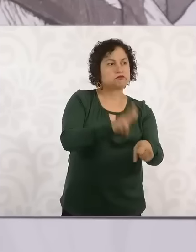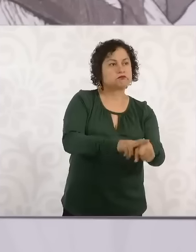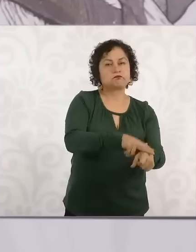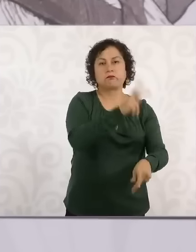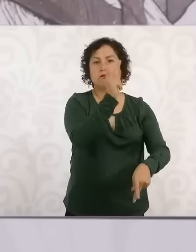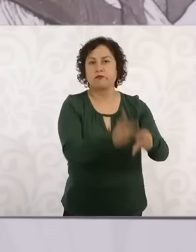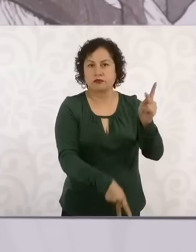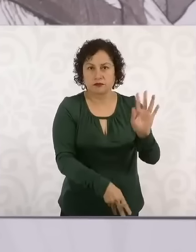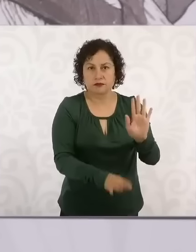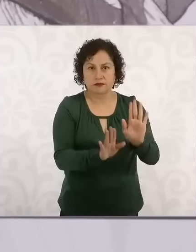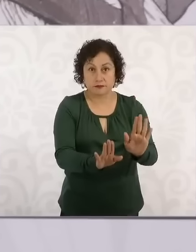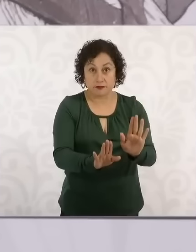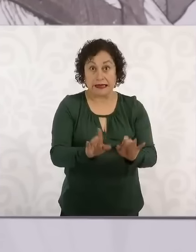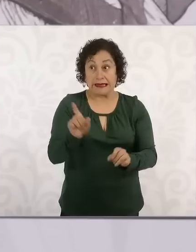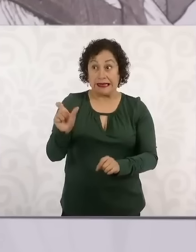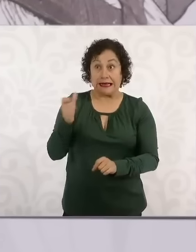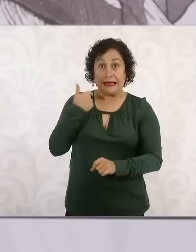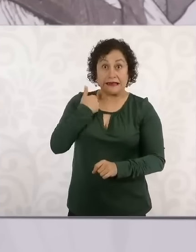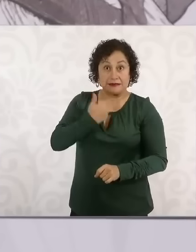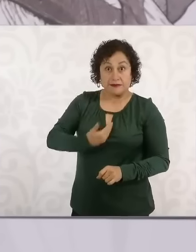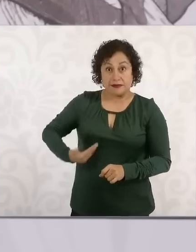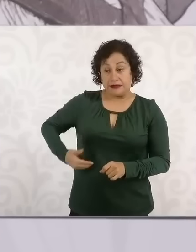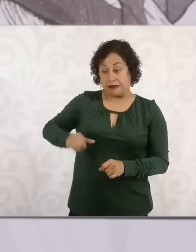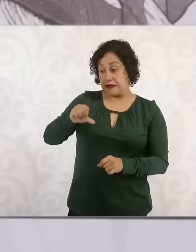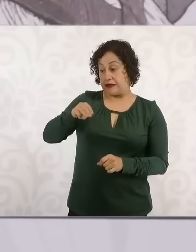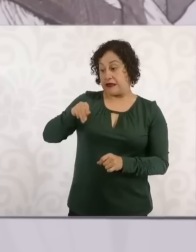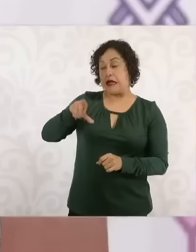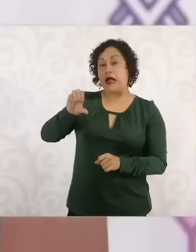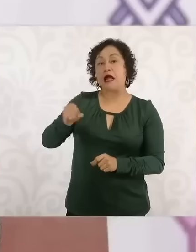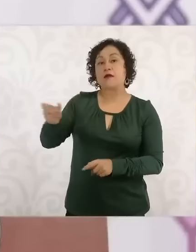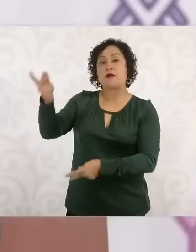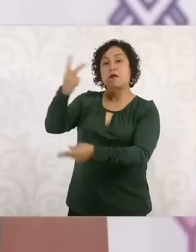"Bueno, lo primero que tenemos que hacer pues es echar a andar estos 90 hospitales. Ya nos